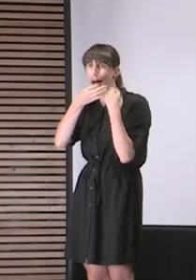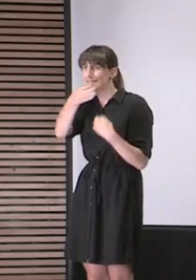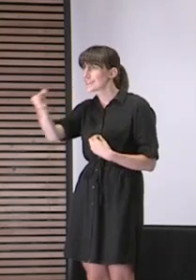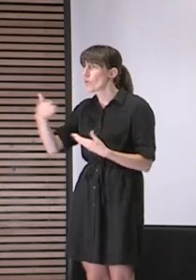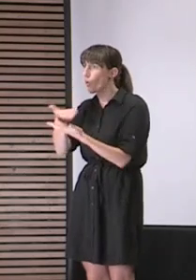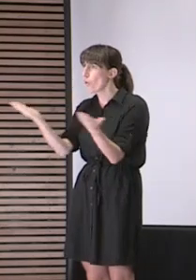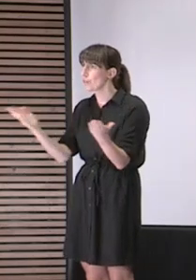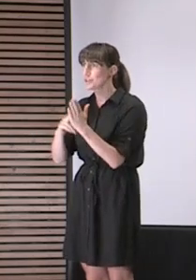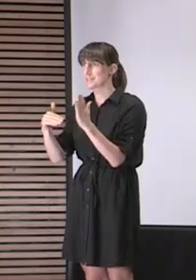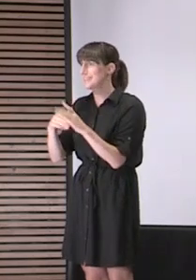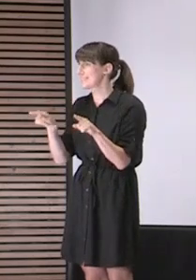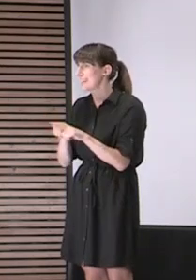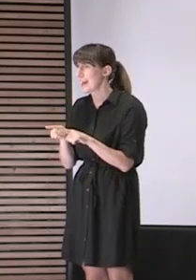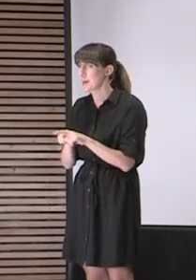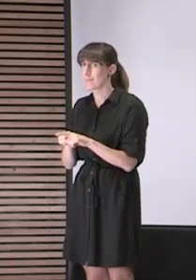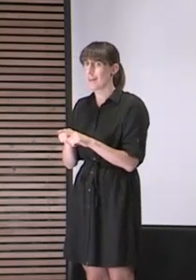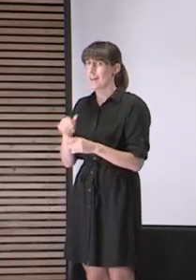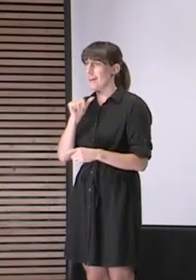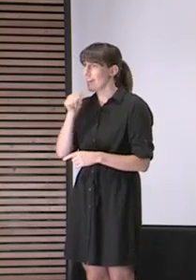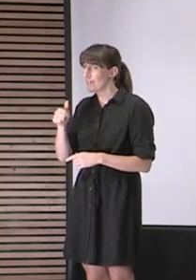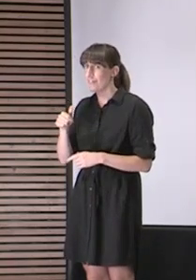Se le ha pedido que restrinja cualquier actividad que pueda considerarse que lo pone en